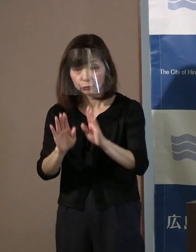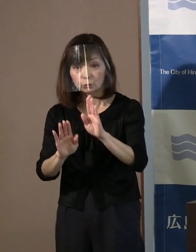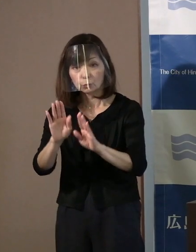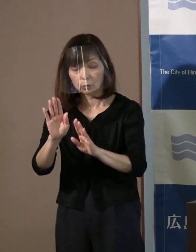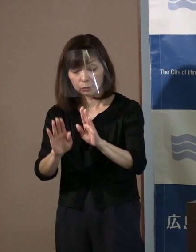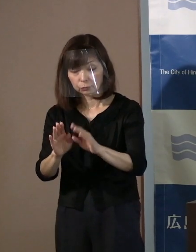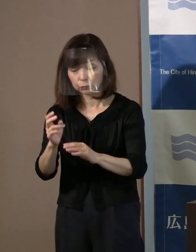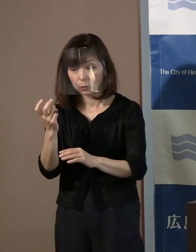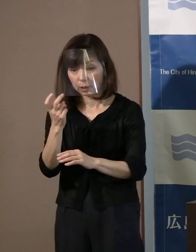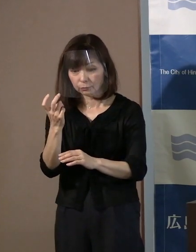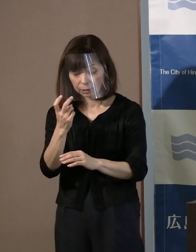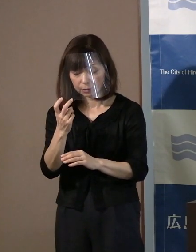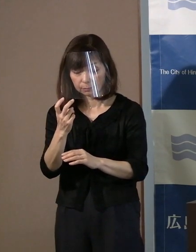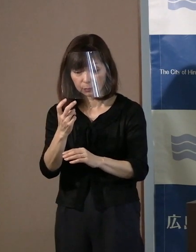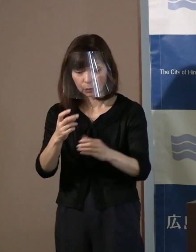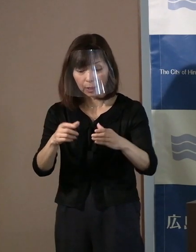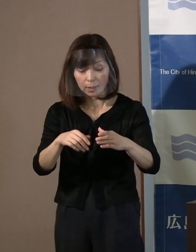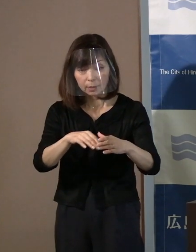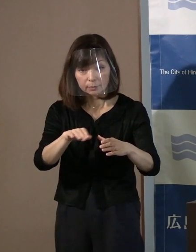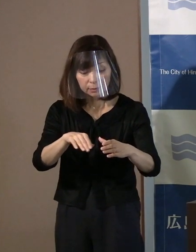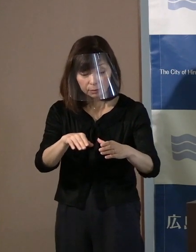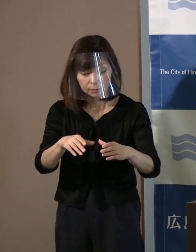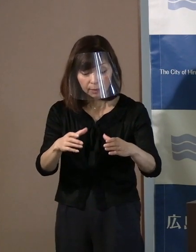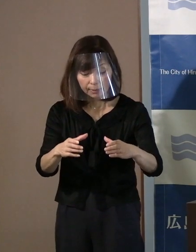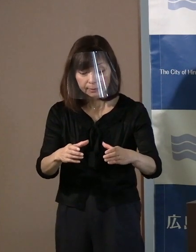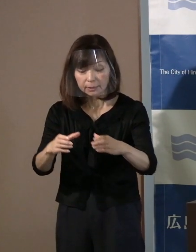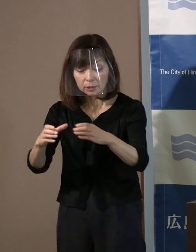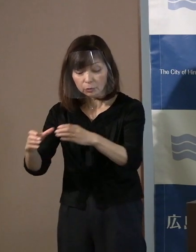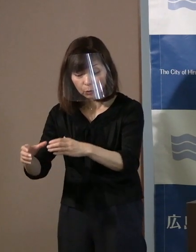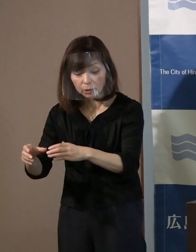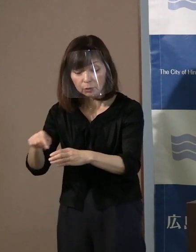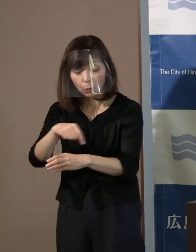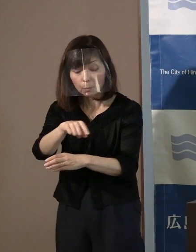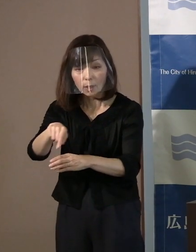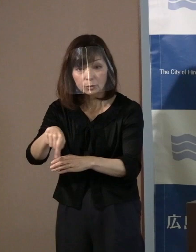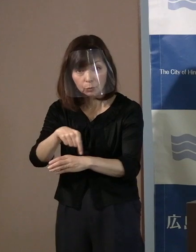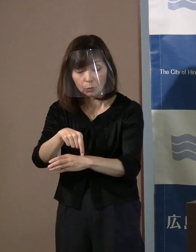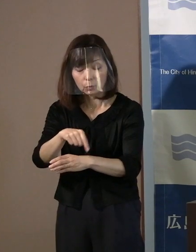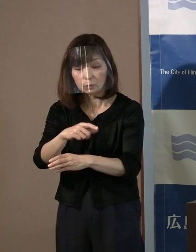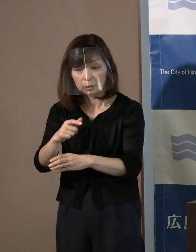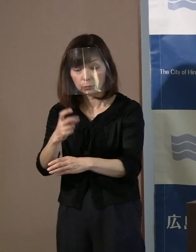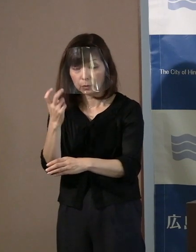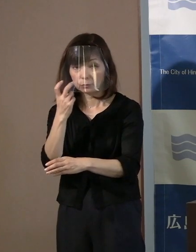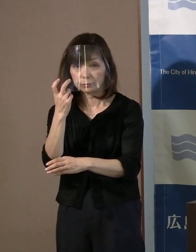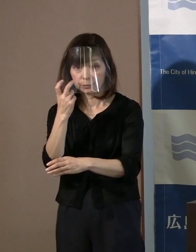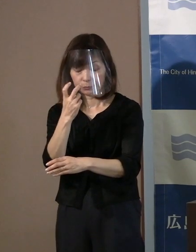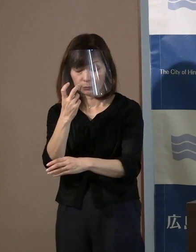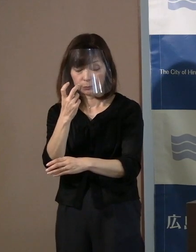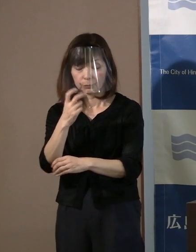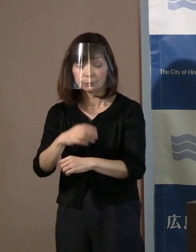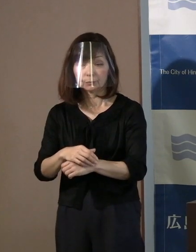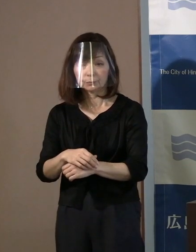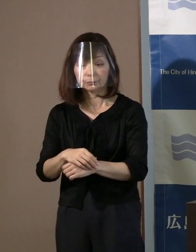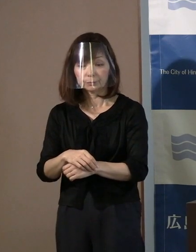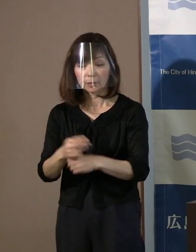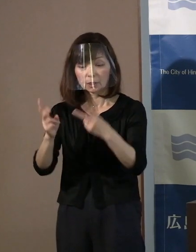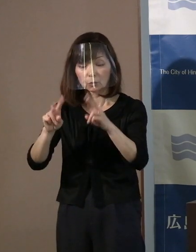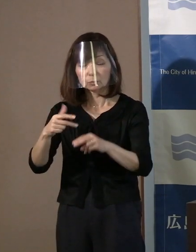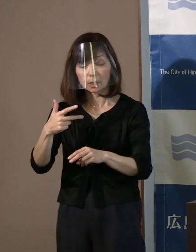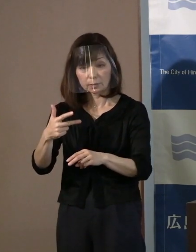切り取り箇所についての 意見をいただくということになっています｡ 本市としては､様々な専門家の 御意見があると思いますけれども､